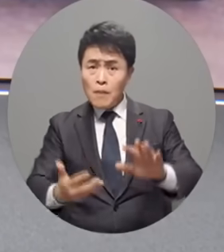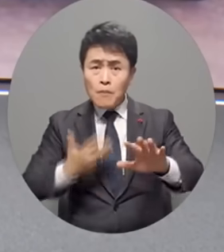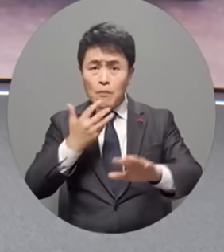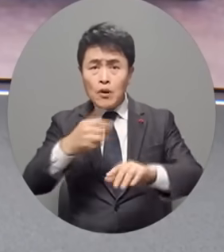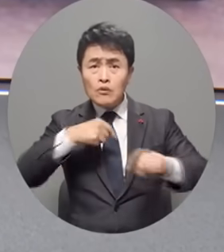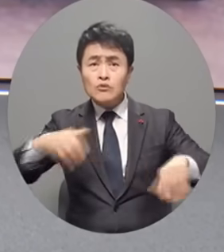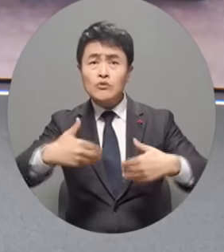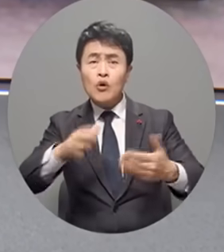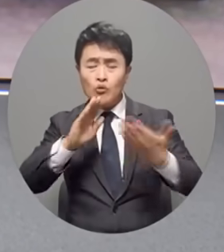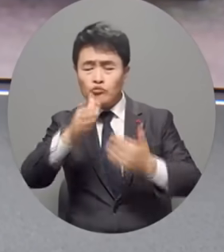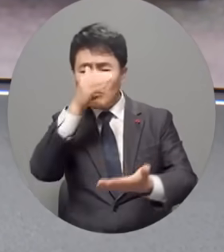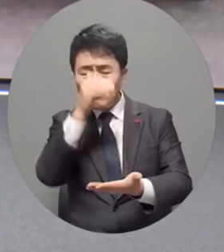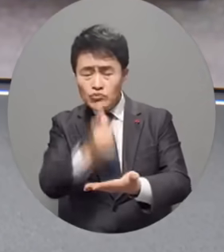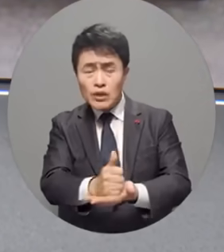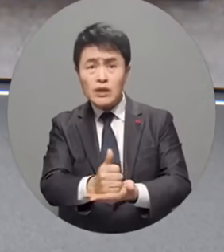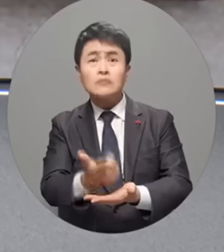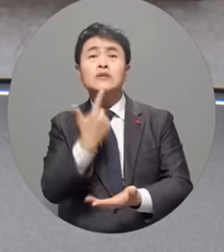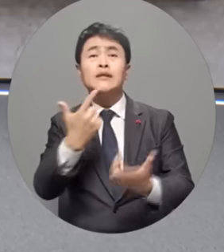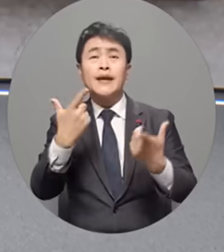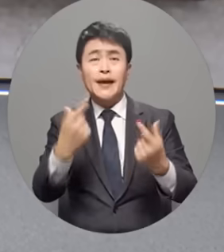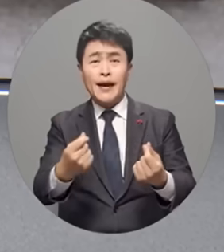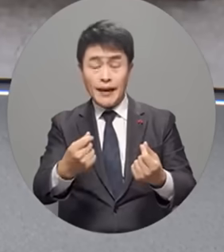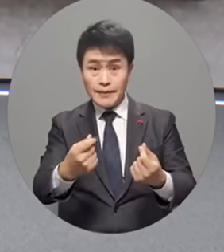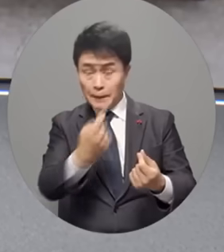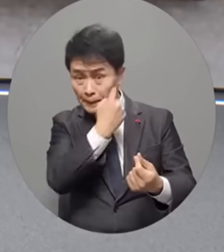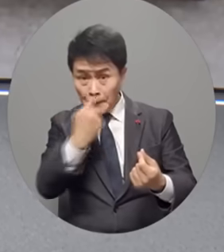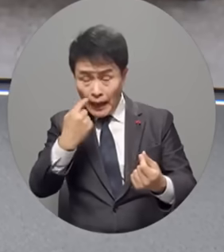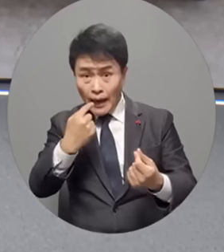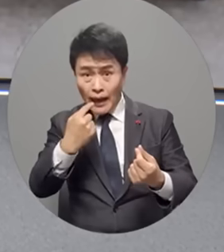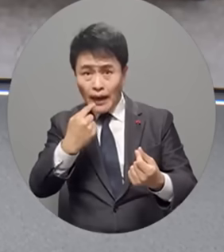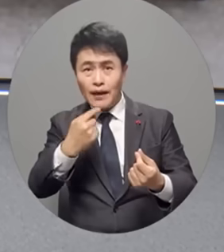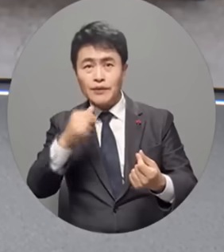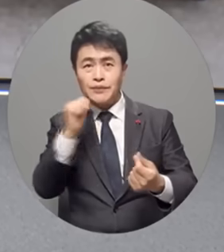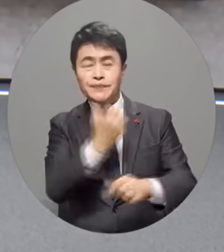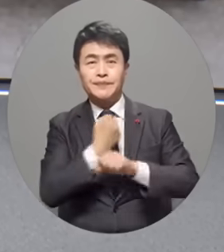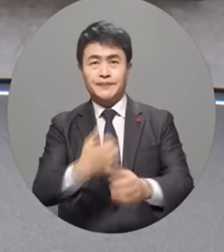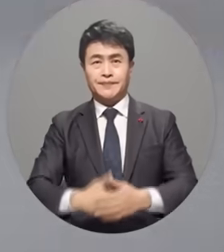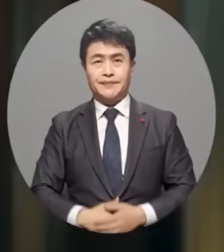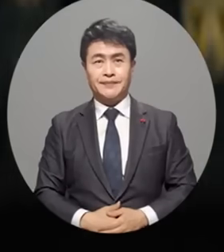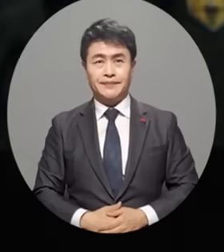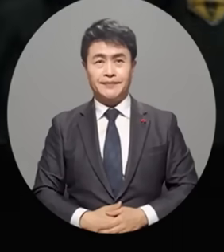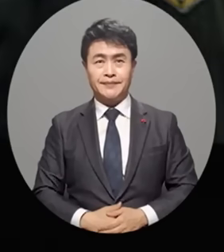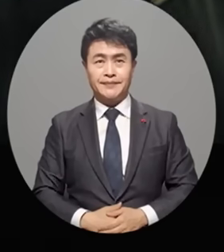이들 반란 주도 세력은 이후 죗값을 치렀는지, 팩트 체크 알고 보니에서